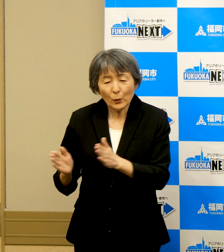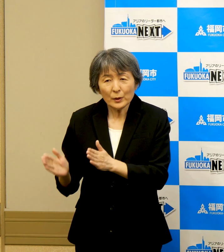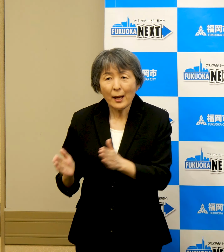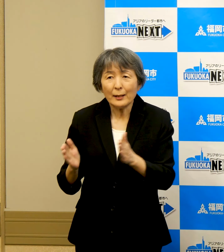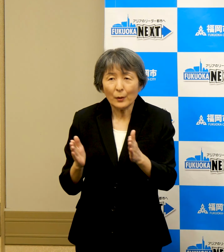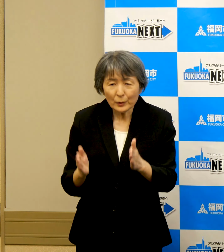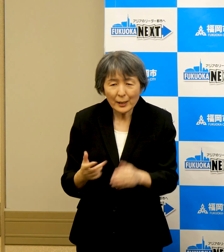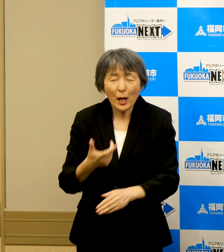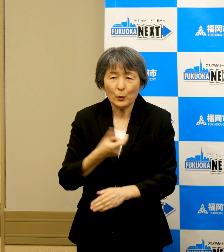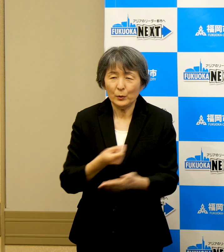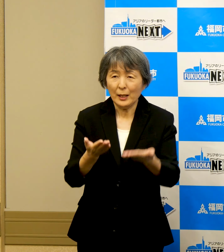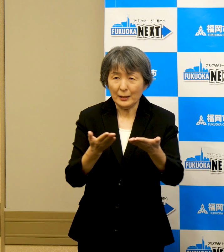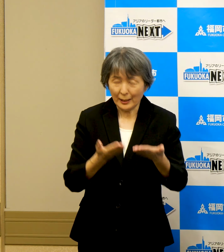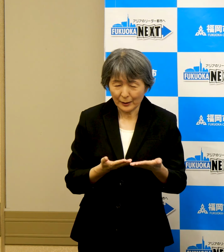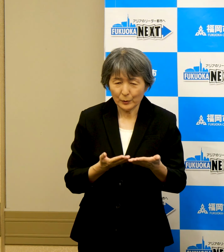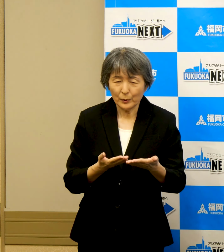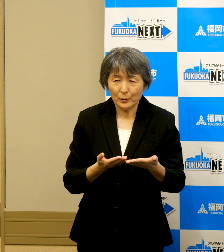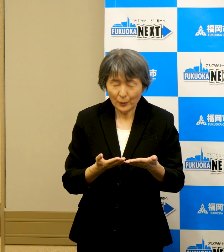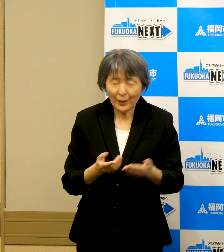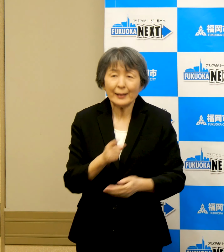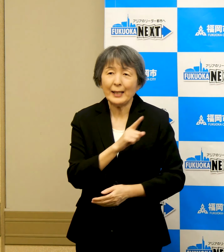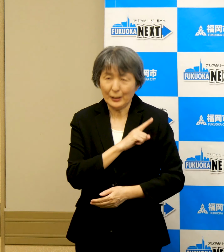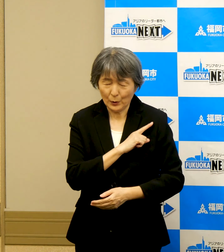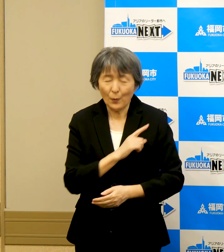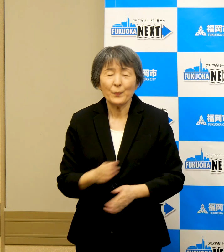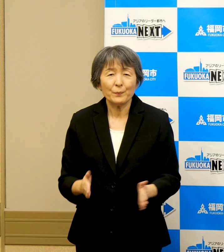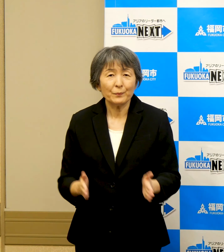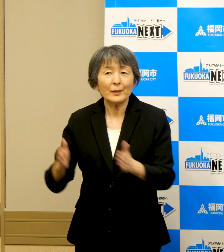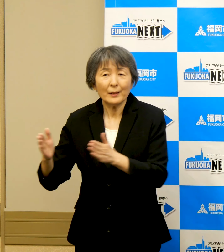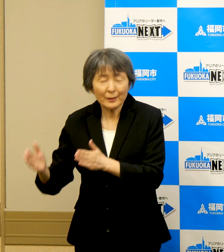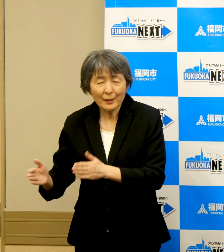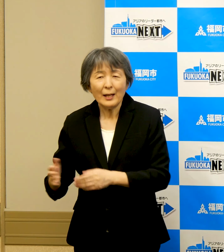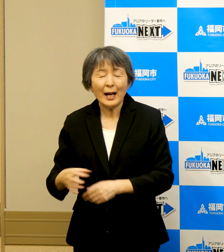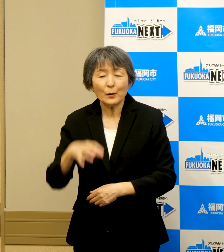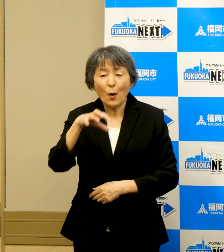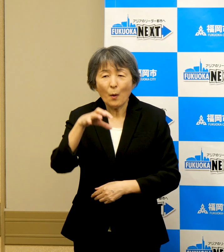次が 場所とか予約なしでいいよとかいうようなところを